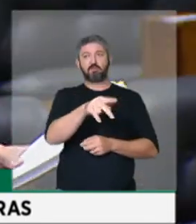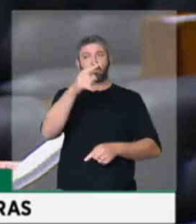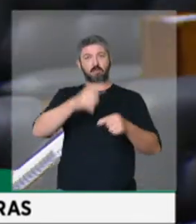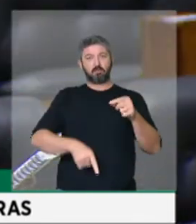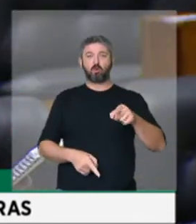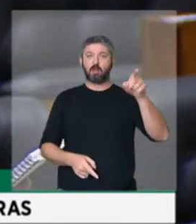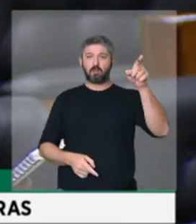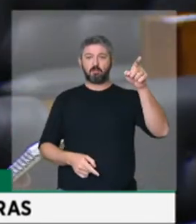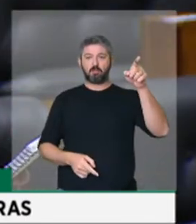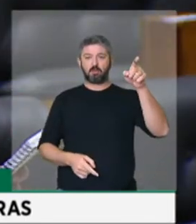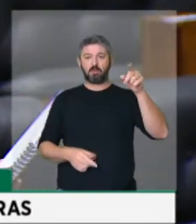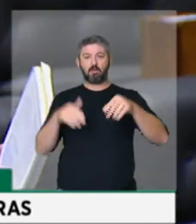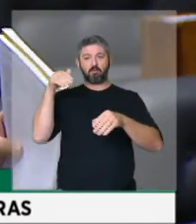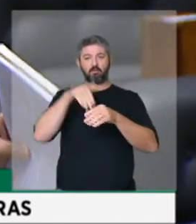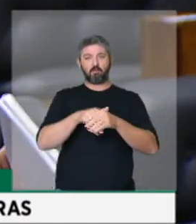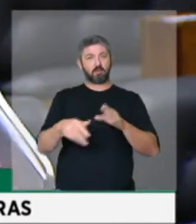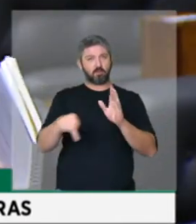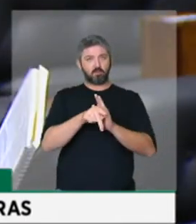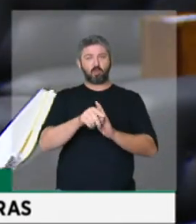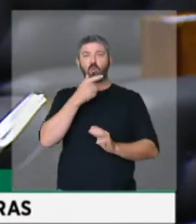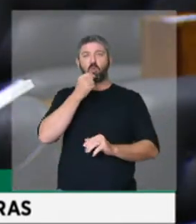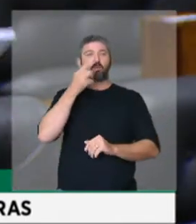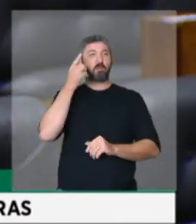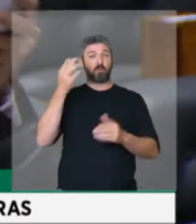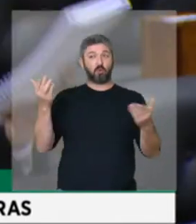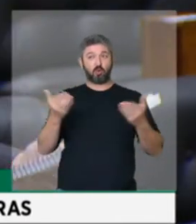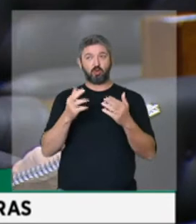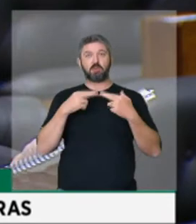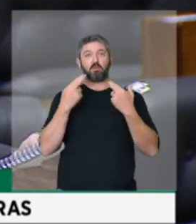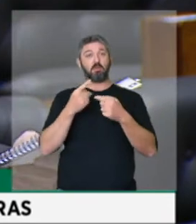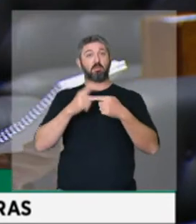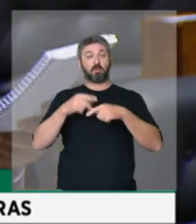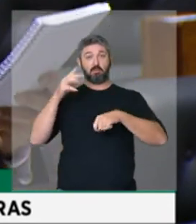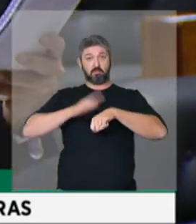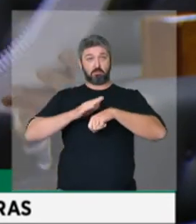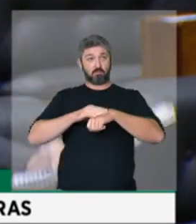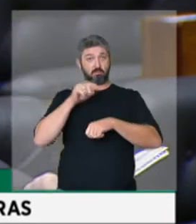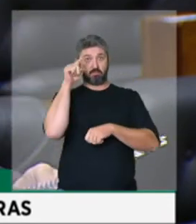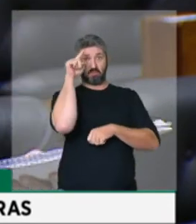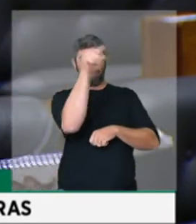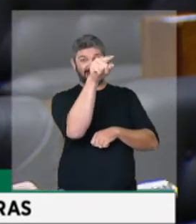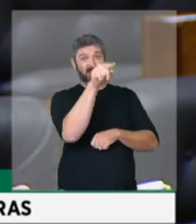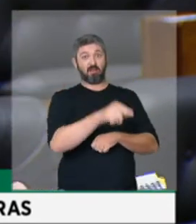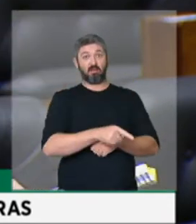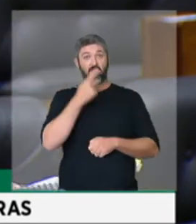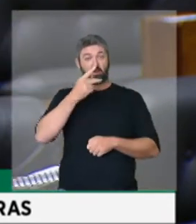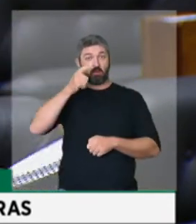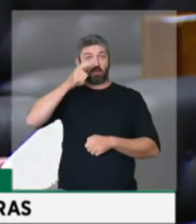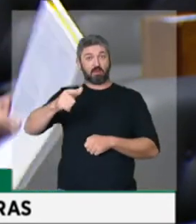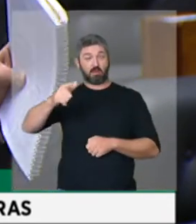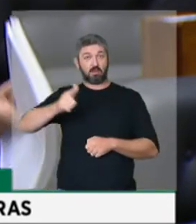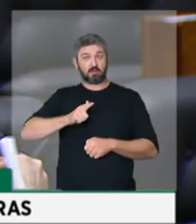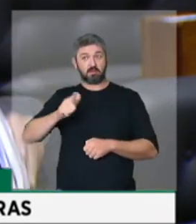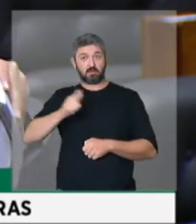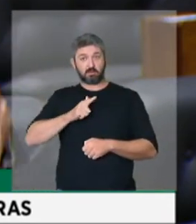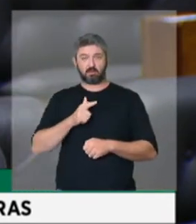DISSE ISSO NA SUA DECLARAÇÃ O. [PRESIDENTE]: VOU RECOMPOR AS NOTAS TAQUIGRÁ FICAS, DEPUTADO E RESPONDO A V.EXA.